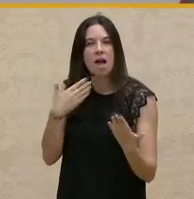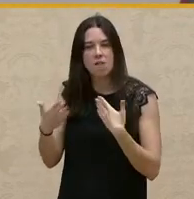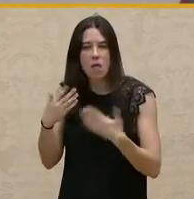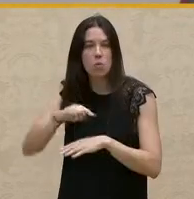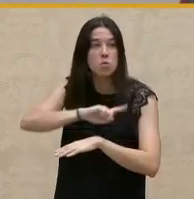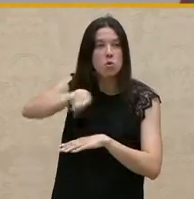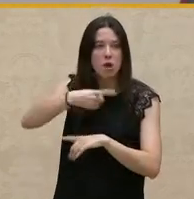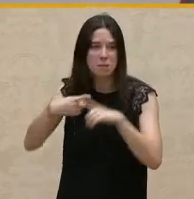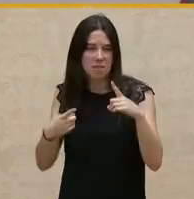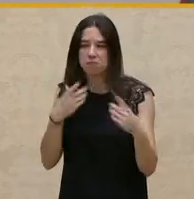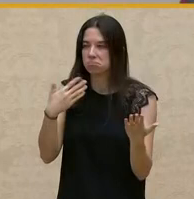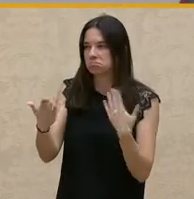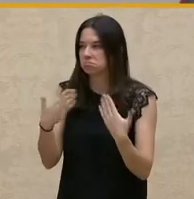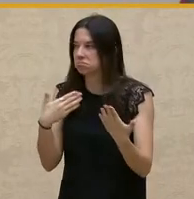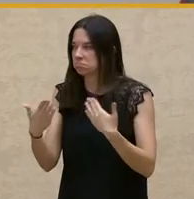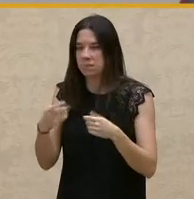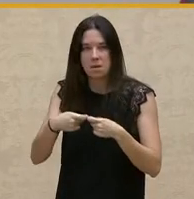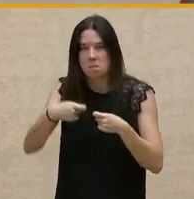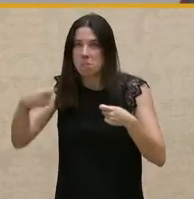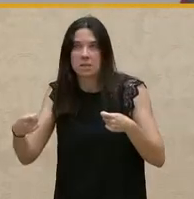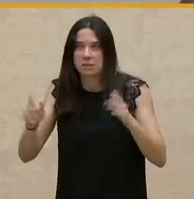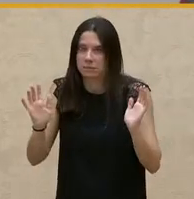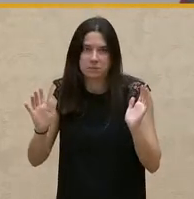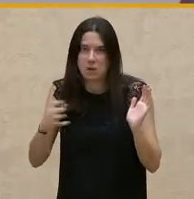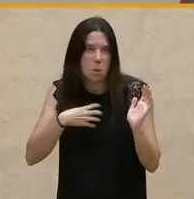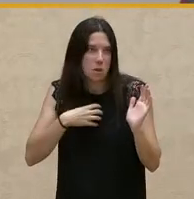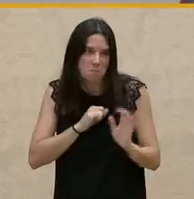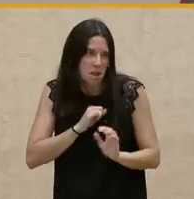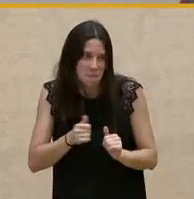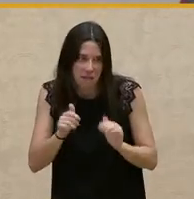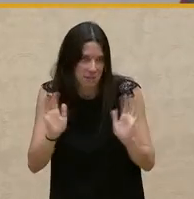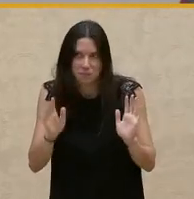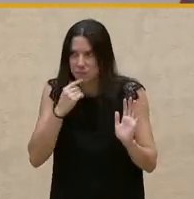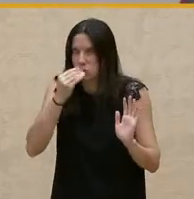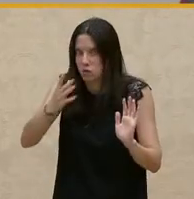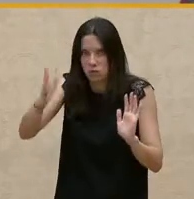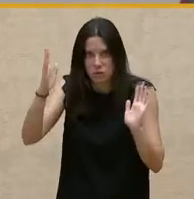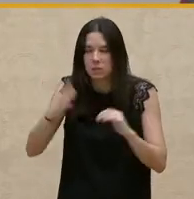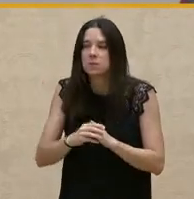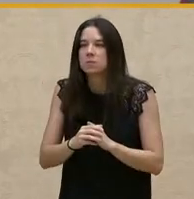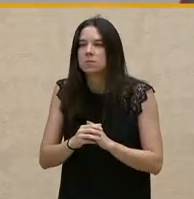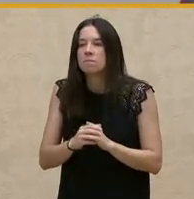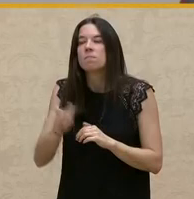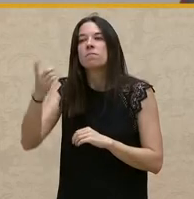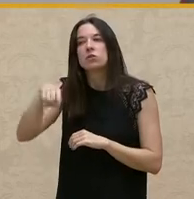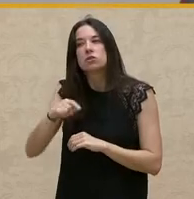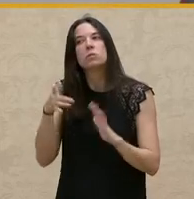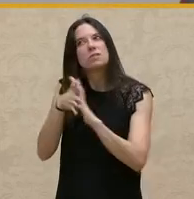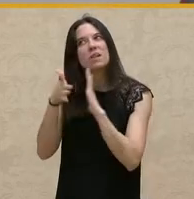hora y media. Más no podíamos esperar. Y le hemos explicado cuáles son las problemáticas